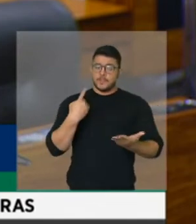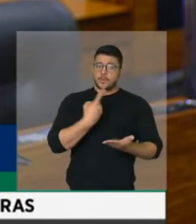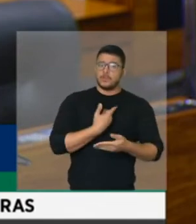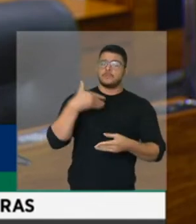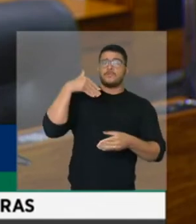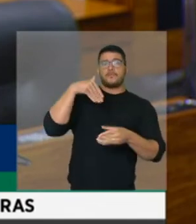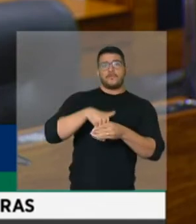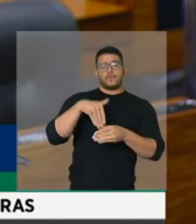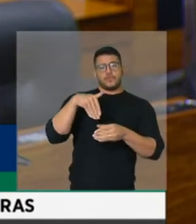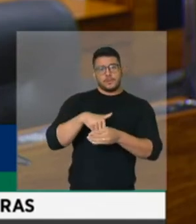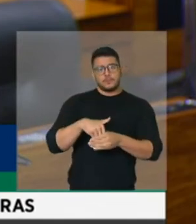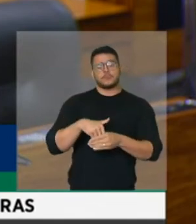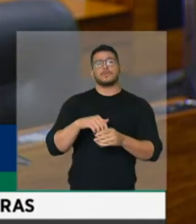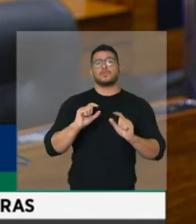GOLPE EM TODA A POLÍTICA ENERGÉTICA DO PAÍS É UM